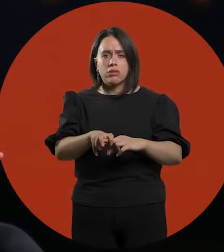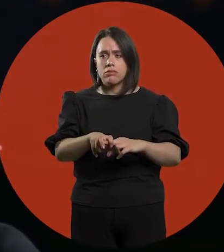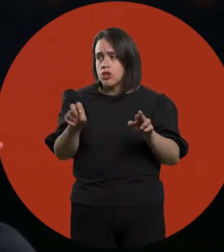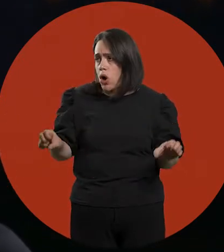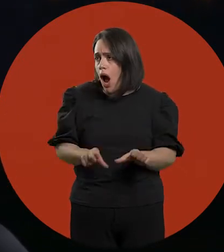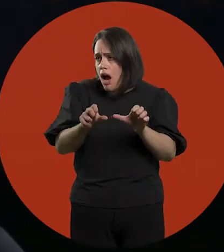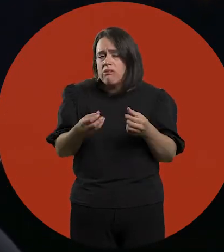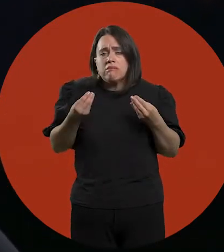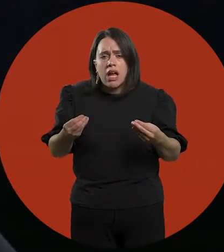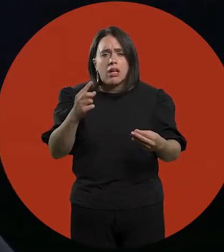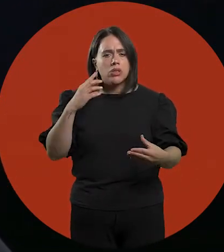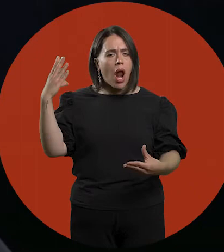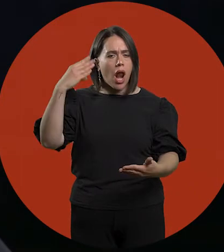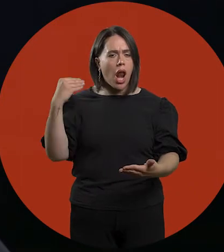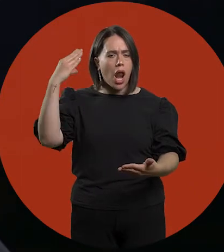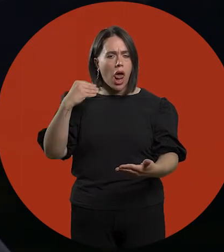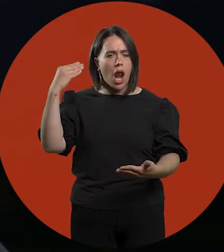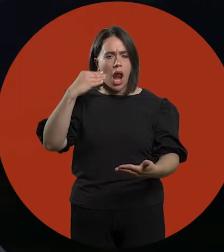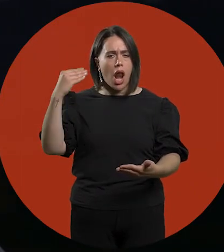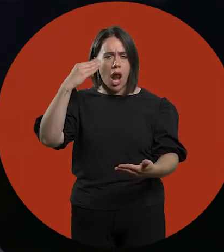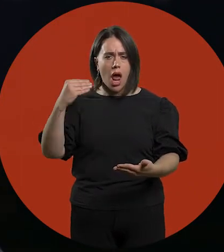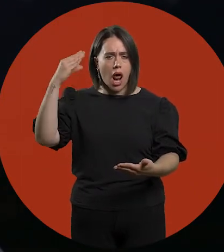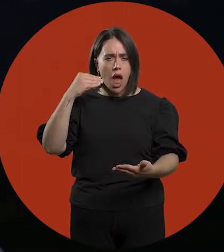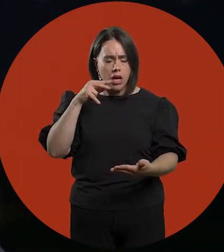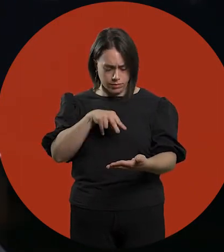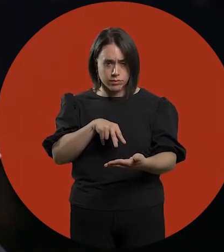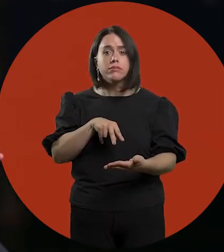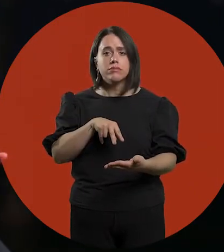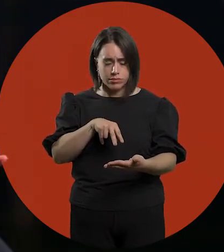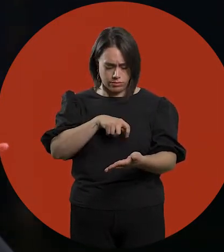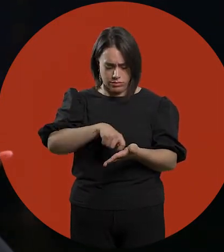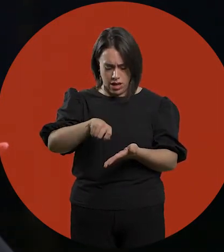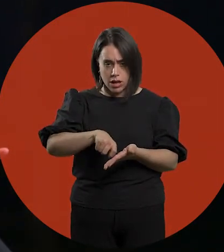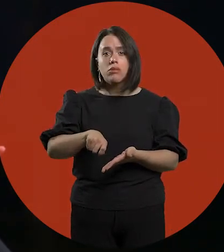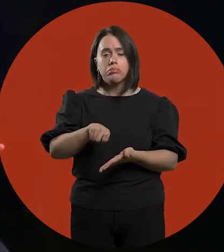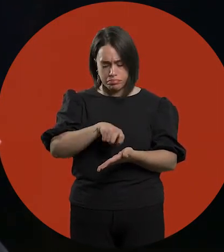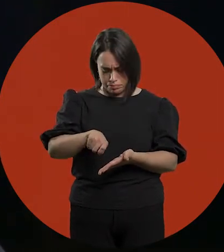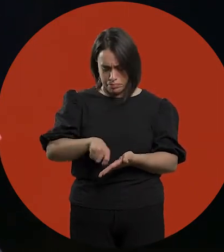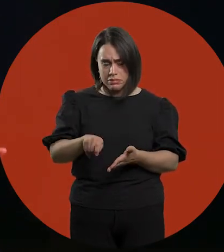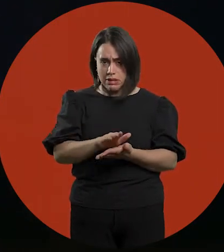es escuchar dictados y estar mirando en una pizarra y escribir y nada más,